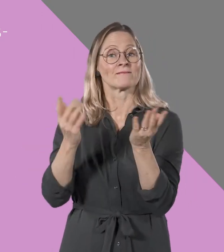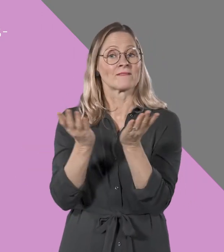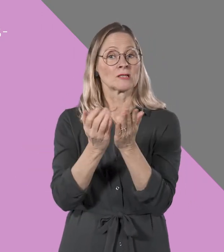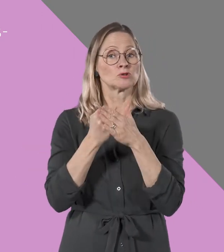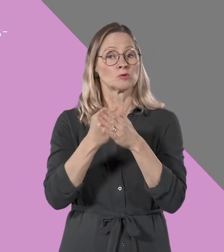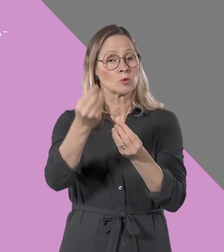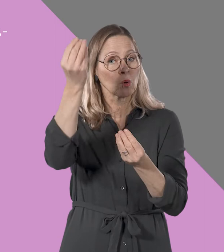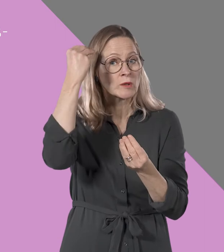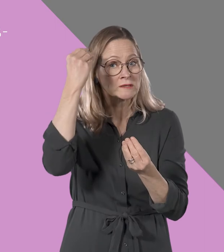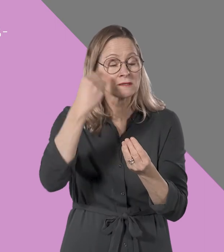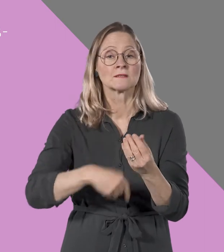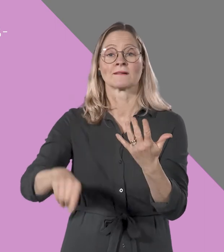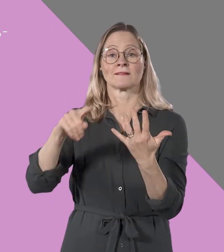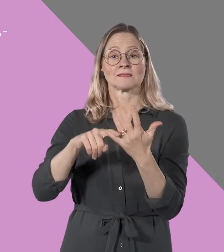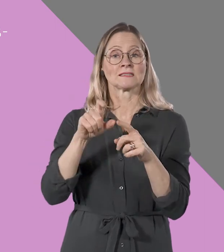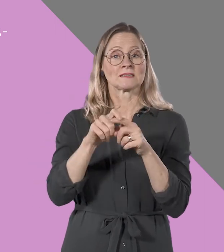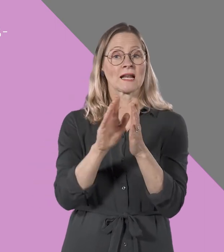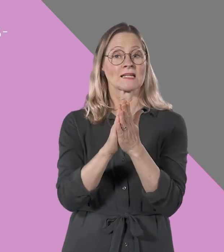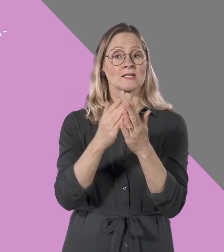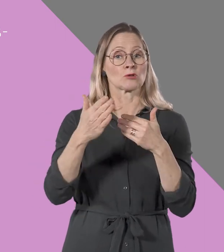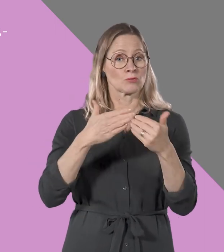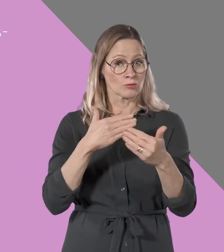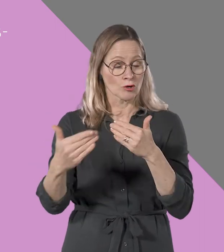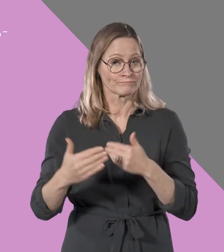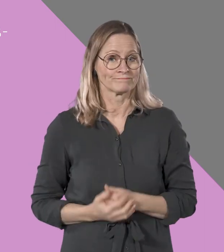vertaistuen kursseja ja sanakirjatyötä.